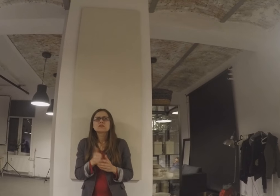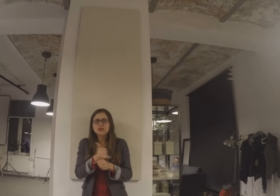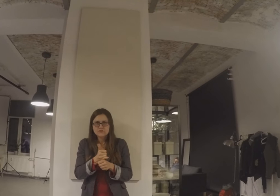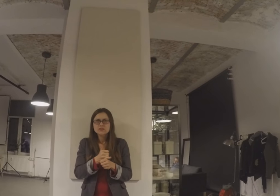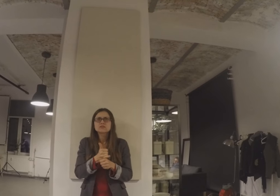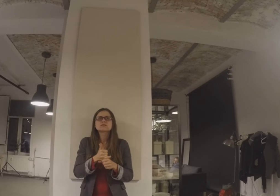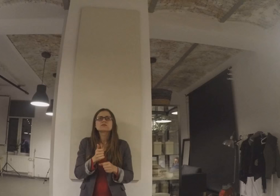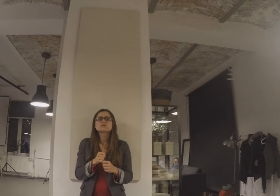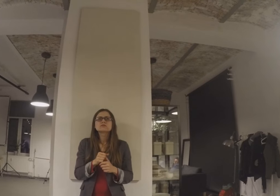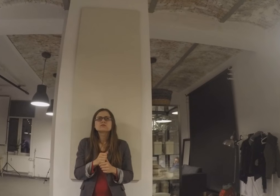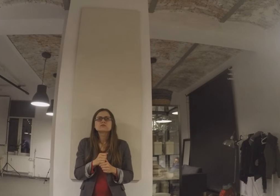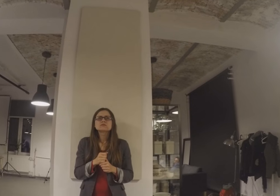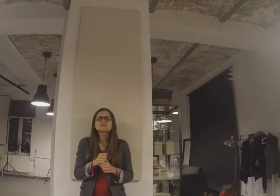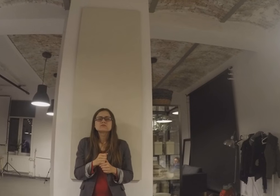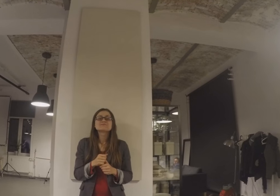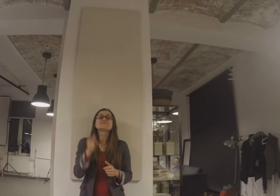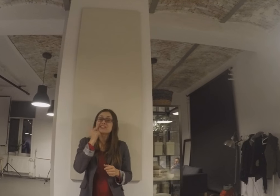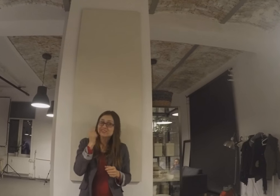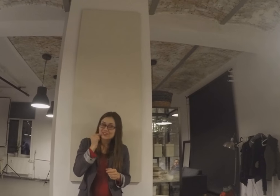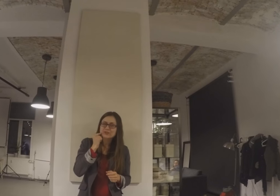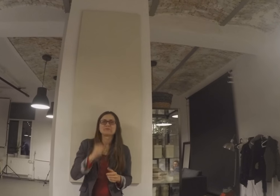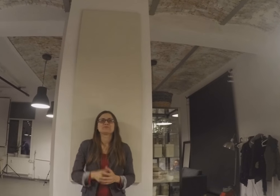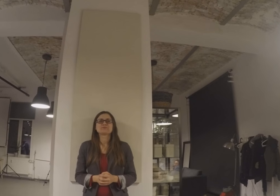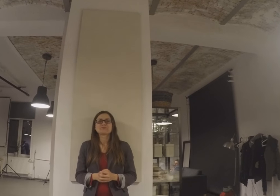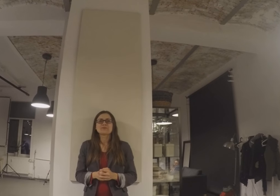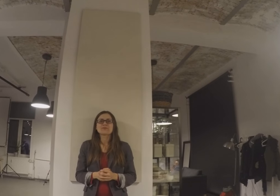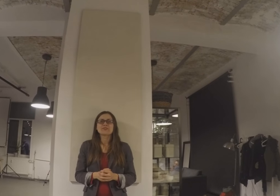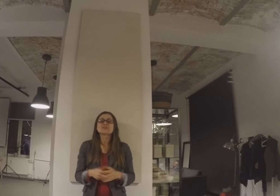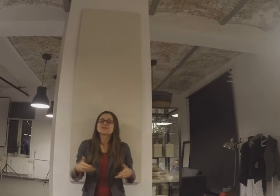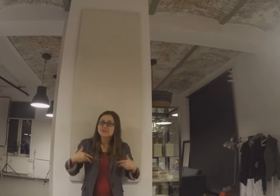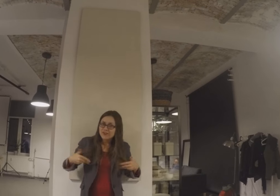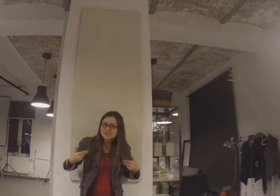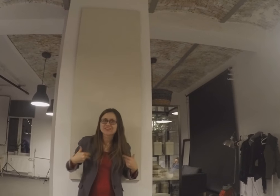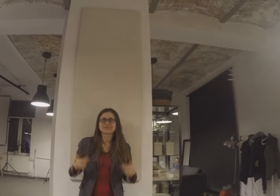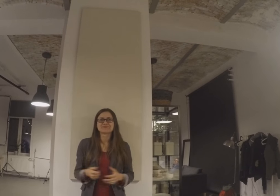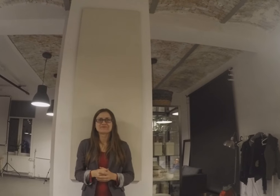Kaffee Guten Appetit! Prost!